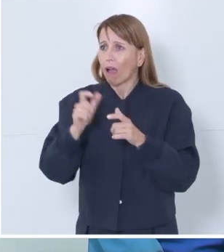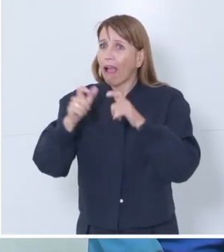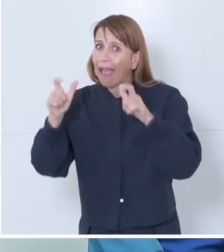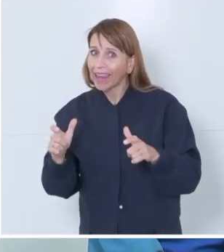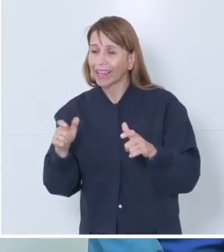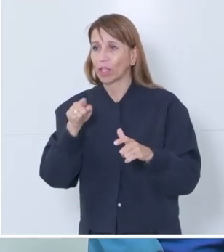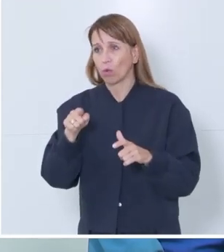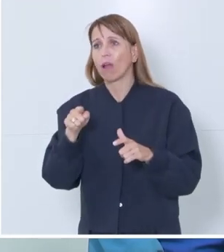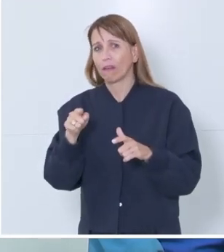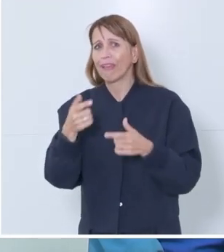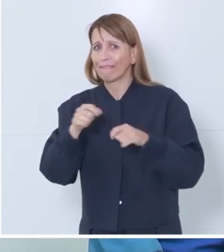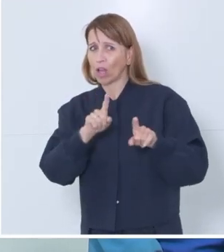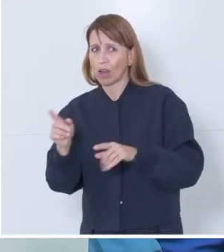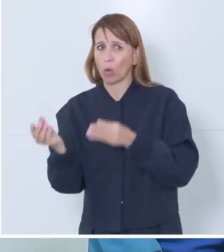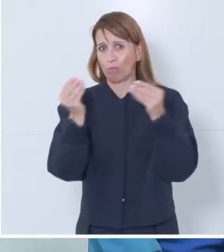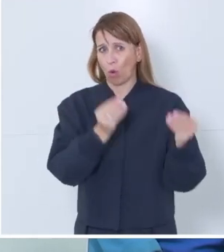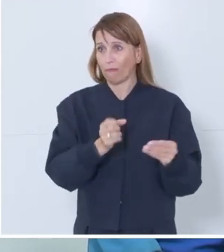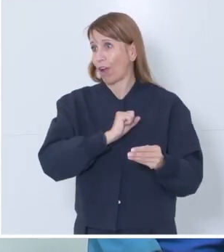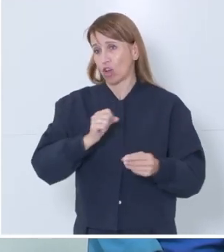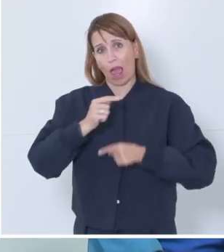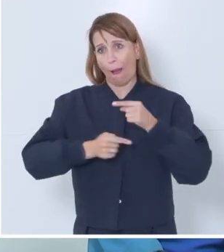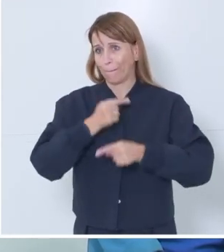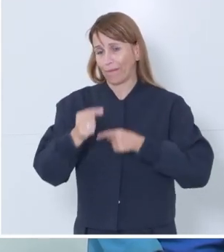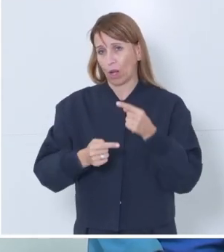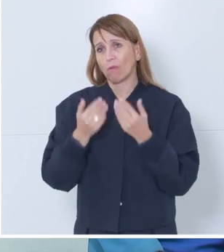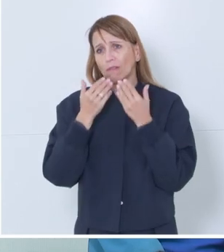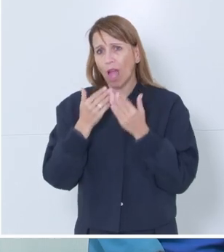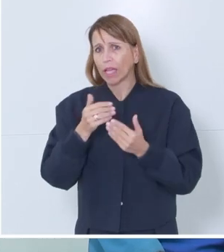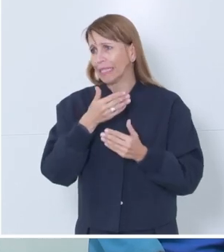dementsprechend rasch auch abwickeln konnten und dass das in einer Unkompliziertheit eben